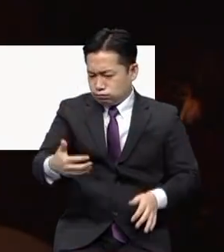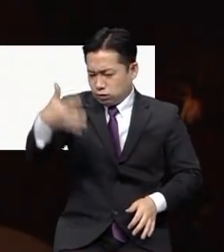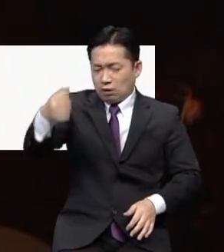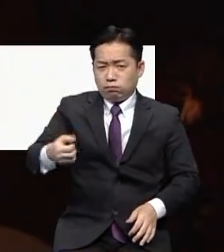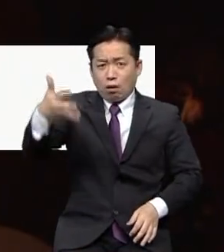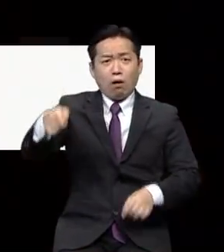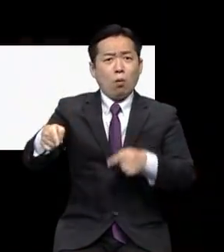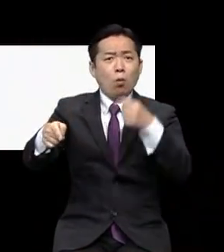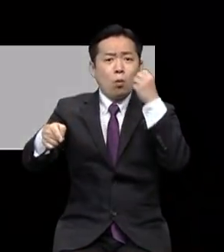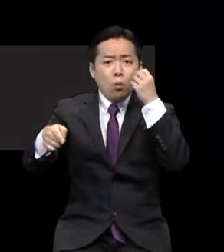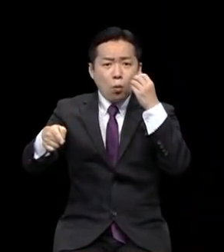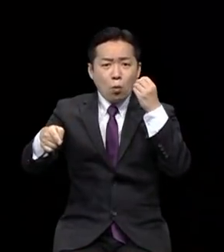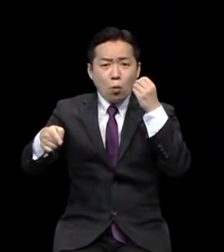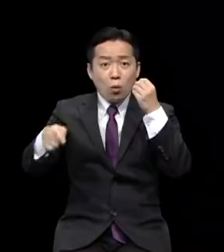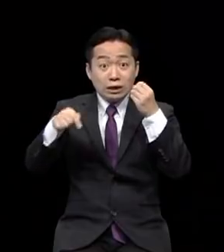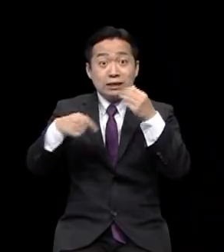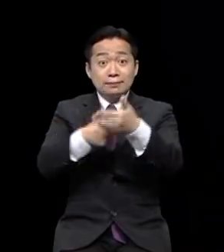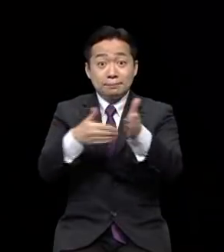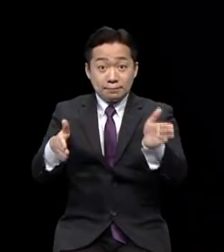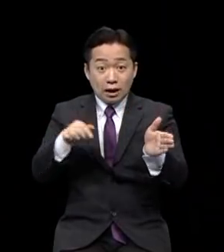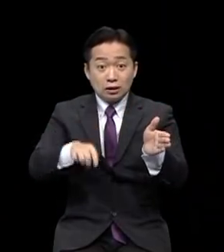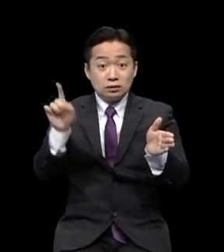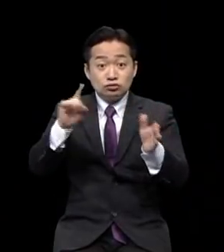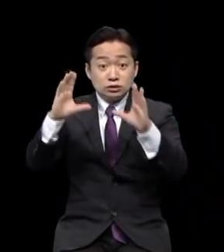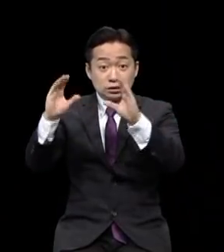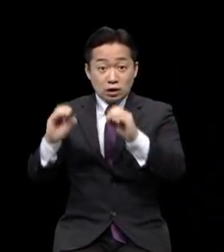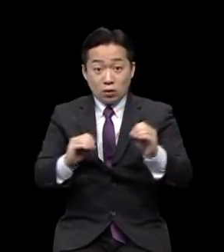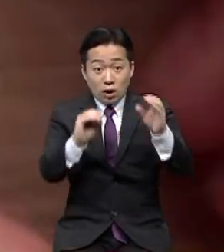(기자) 이 채팅방에서 어떤 대화가 오갔는지 자세히 들여다봤습니다.